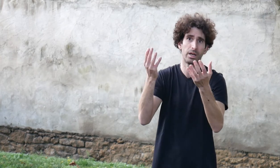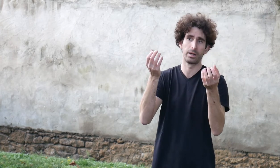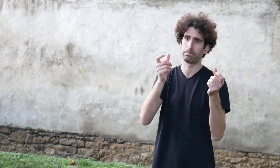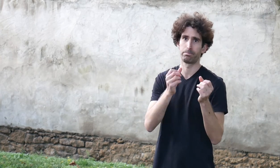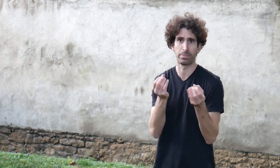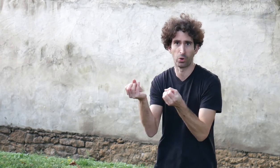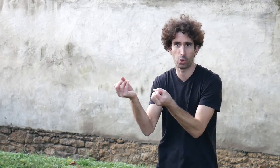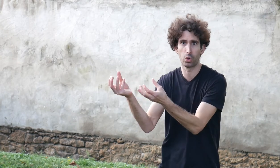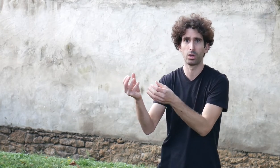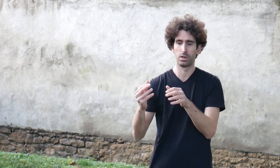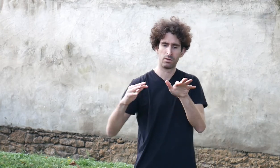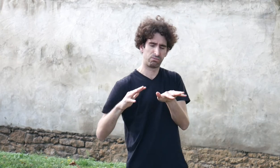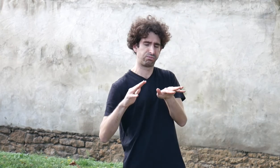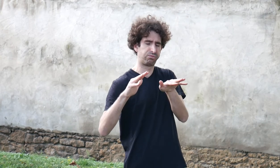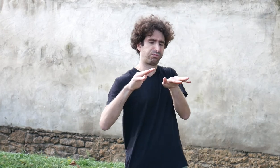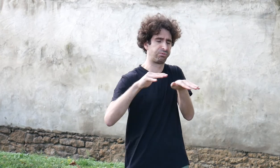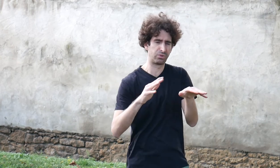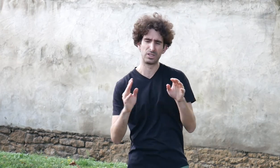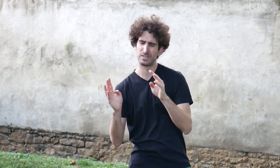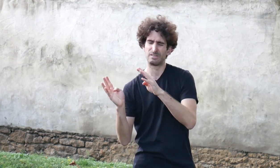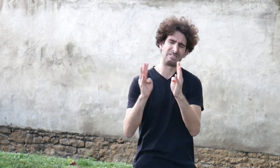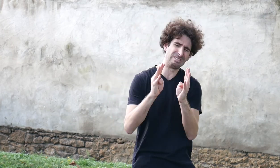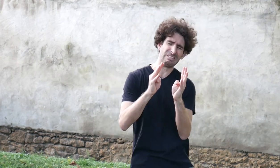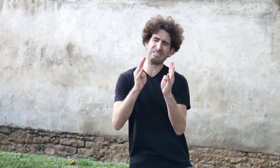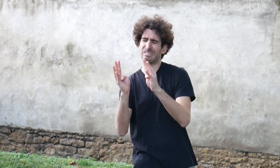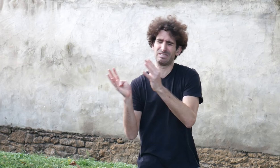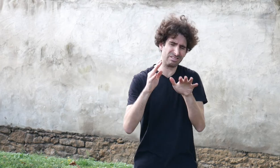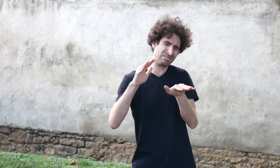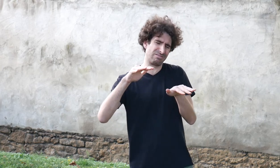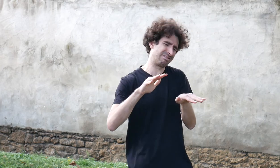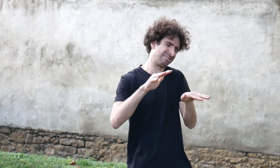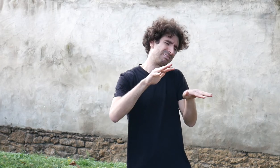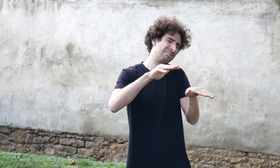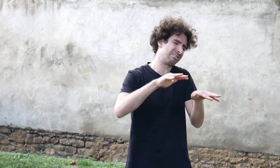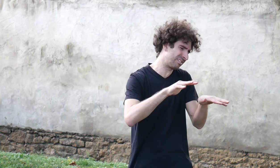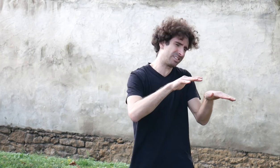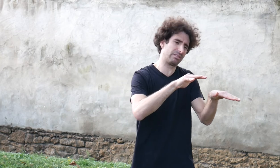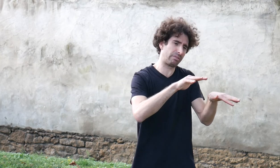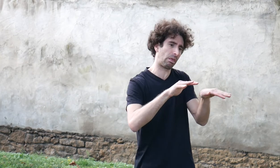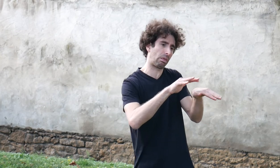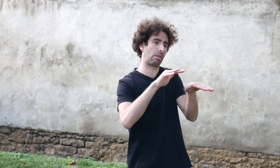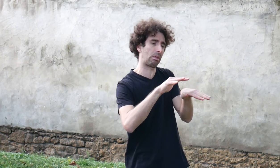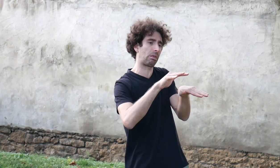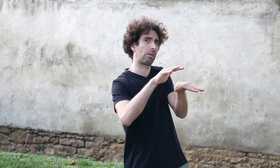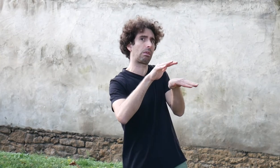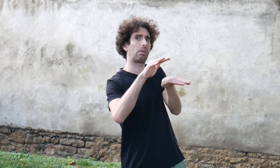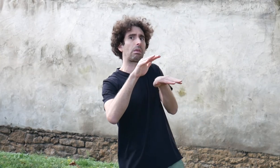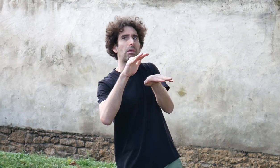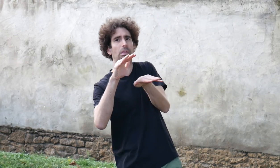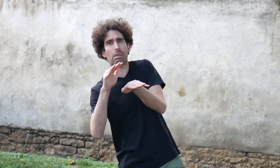Mais en gonflant, les cellules ciliées ont alors plus de mal à évacuer le mucus. Le mucus recule